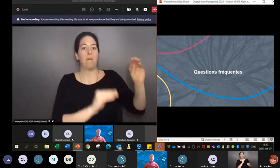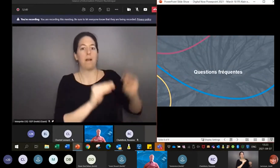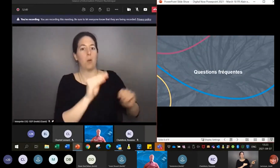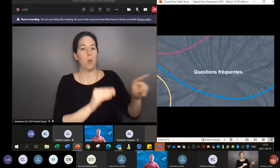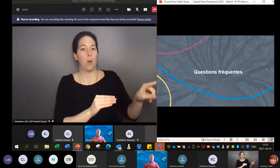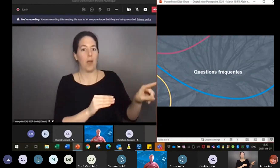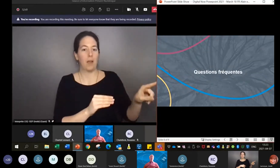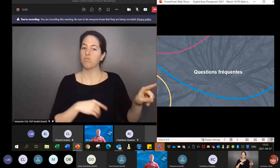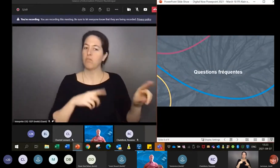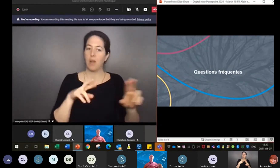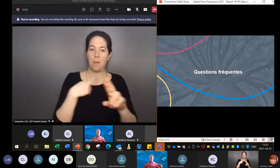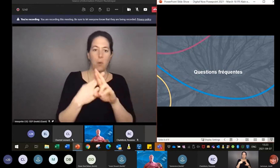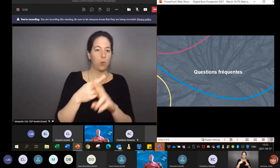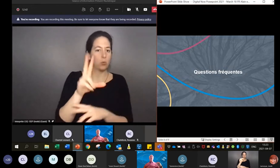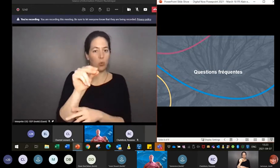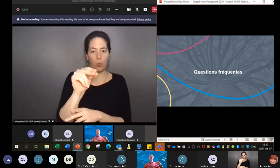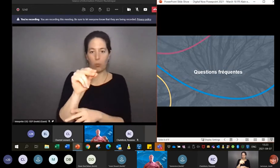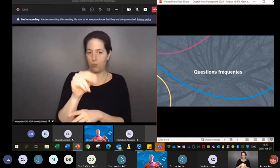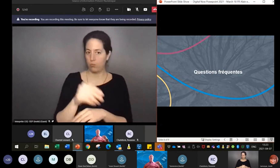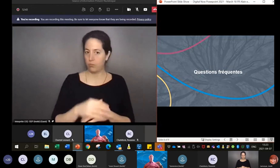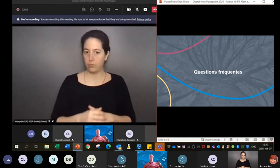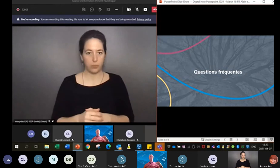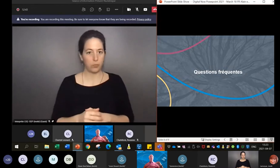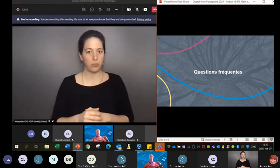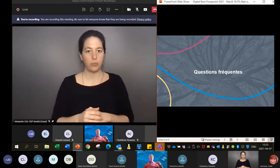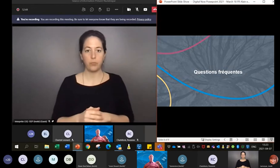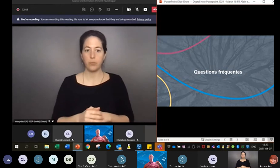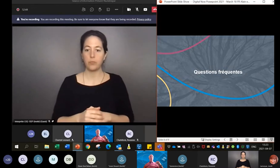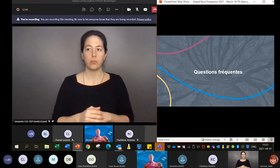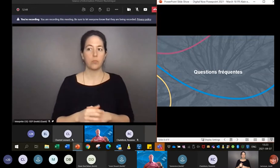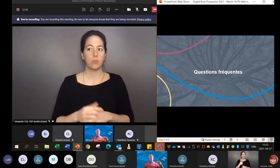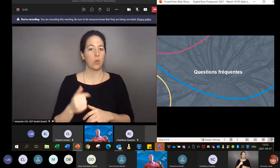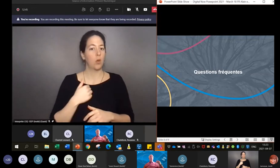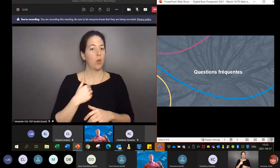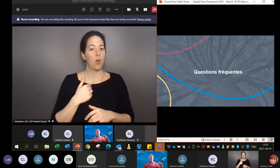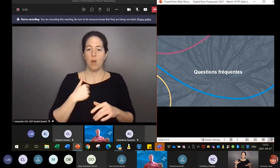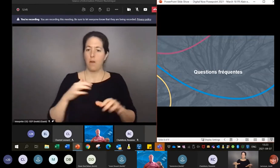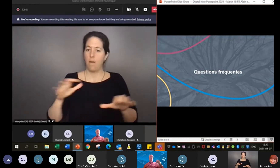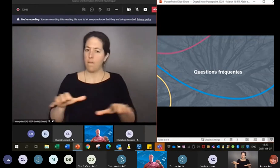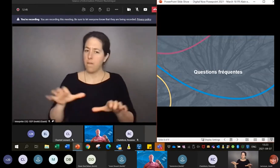On va faire tout ce qui est en notre